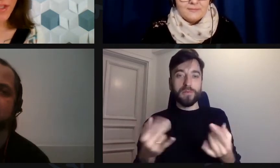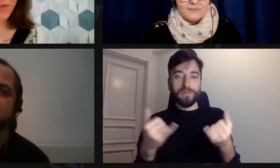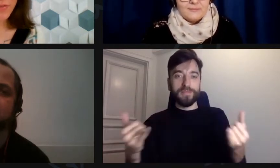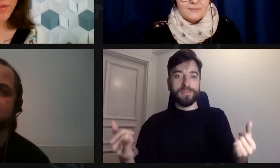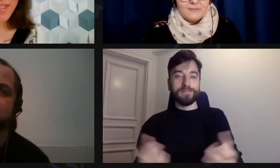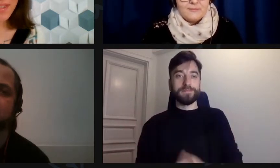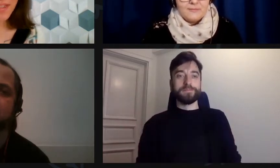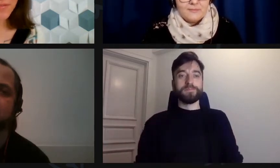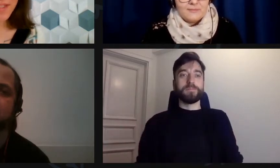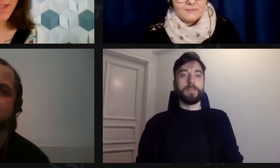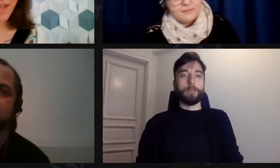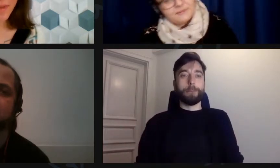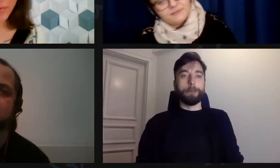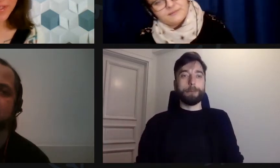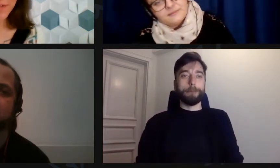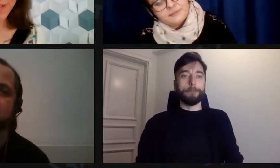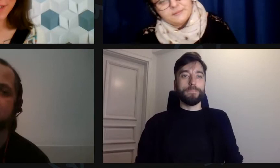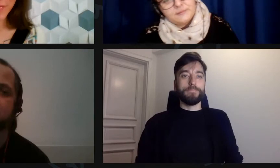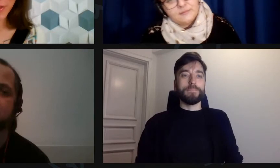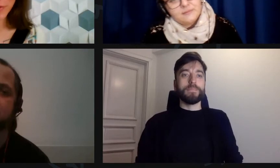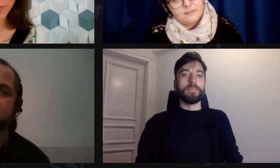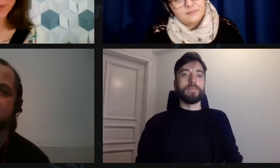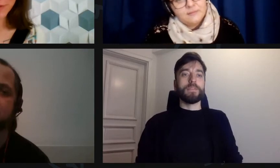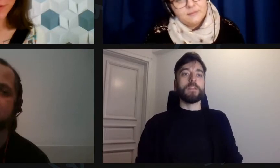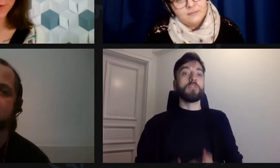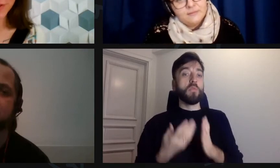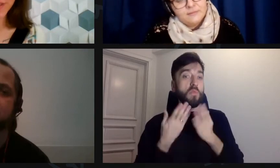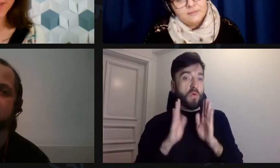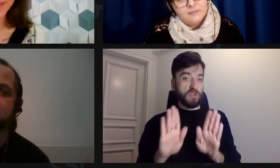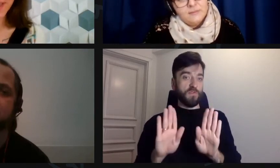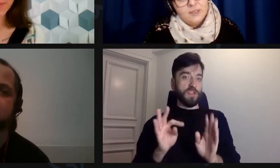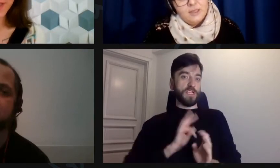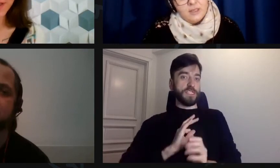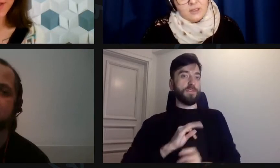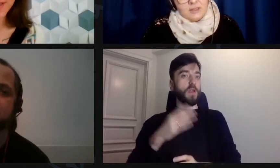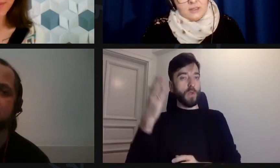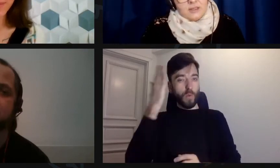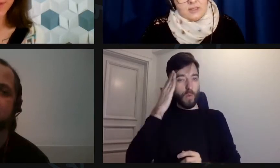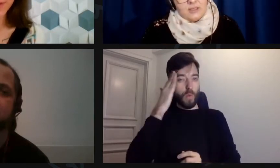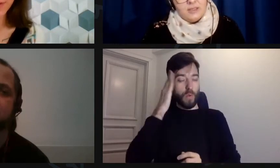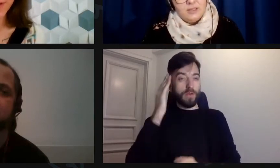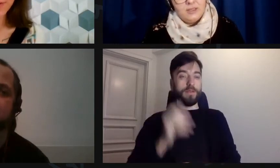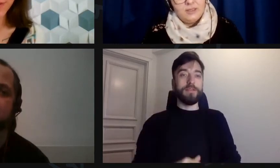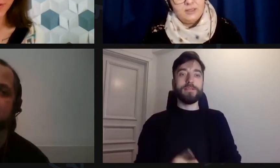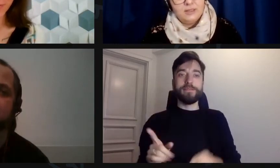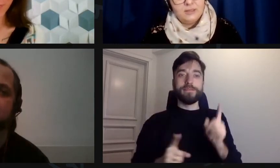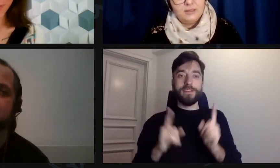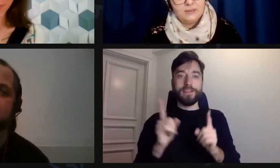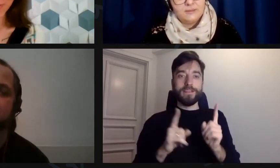Dominika – właśnie ta kwestia pokazywania umiejętności dla mnie jest trochę kwestia sporną,